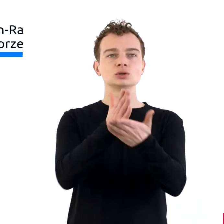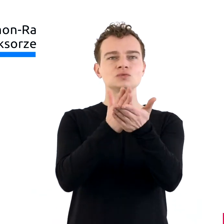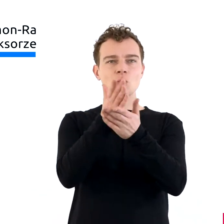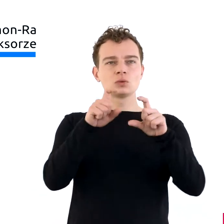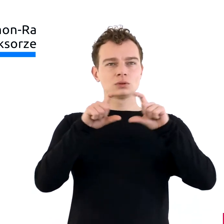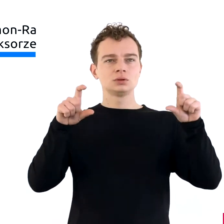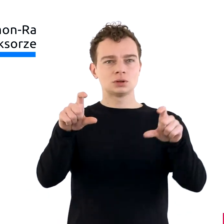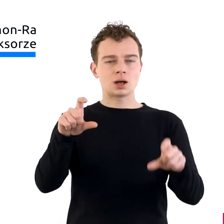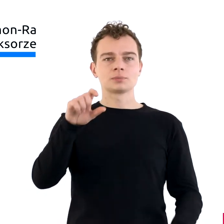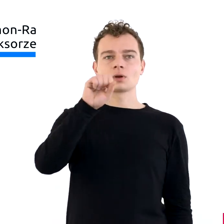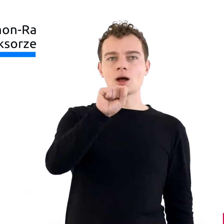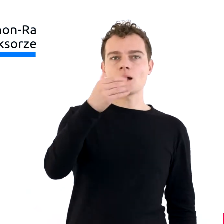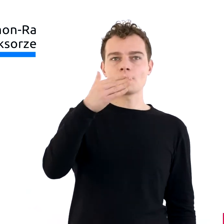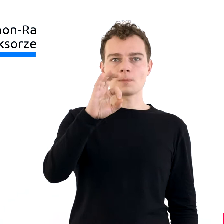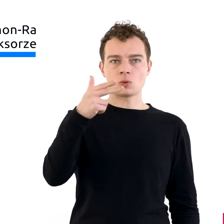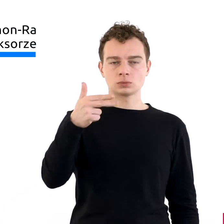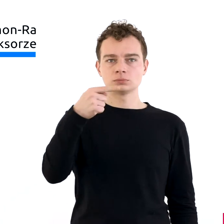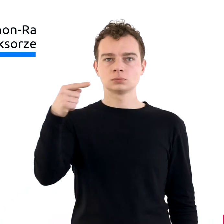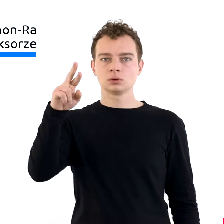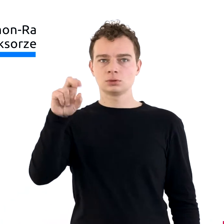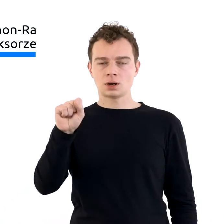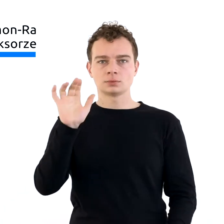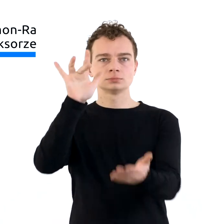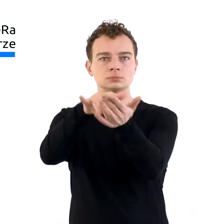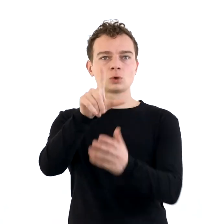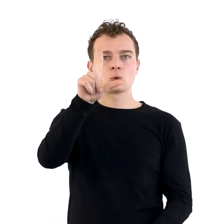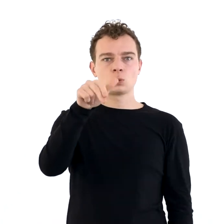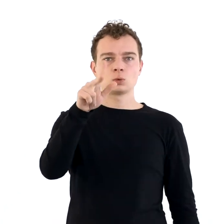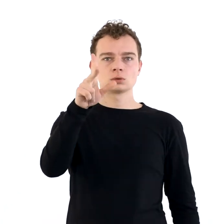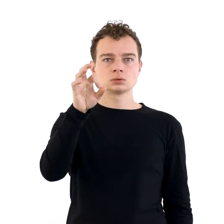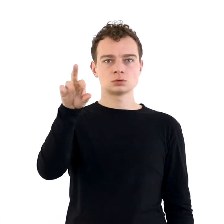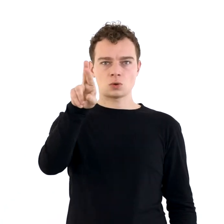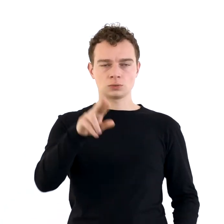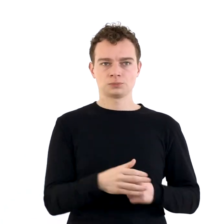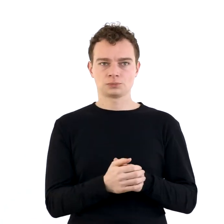Świątynia Amon-Ra w Luksorze